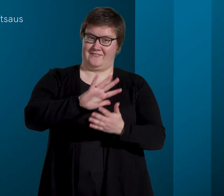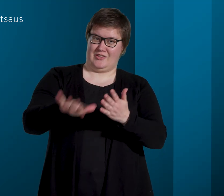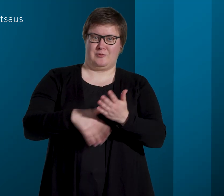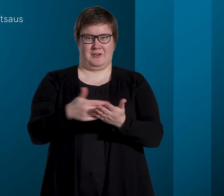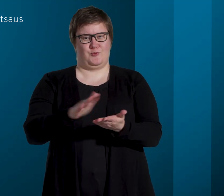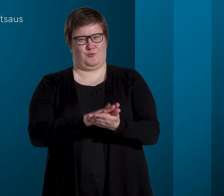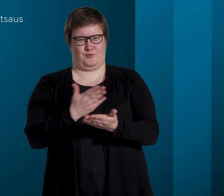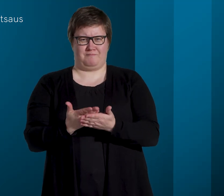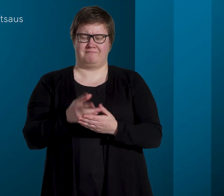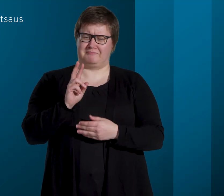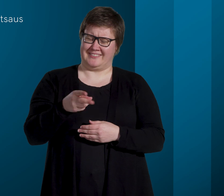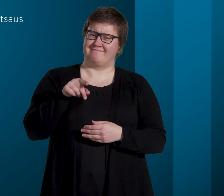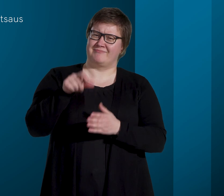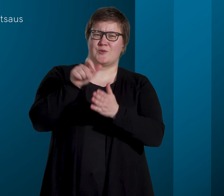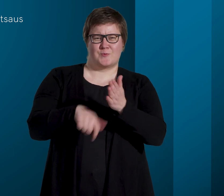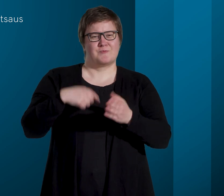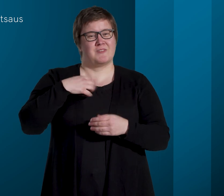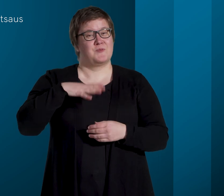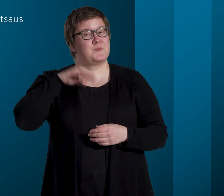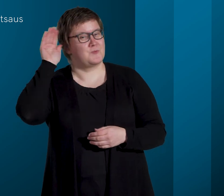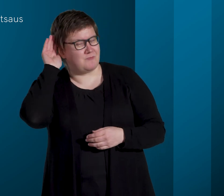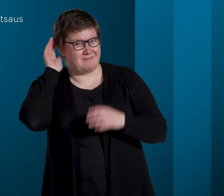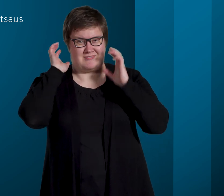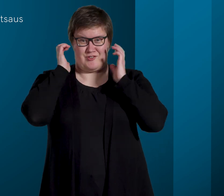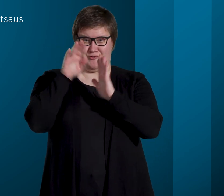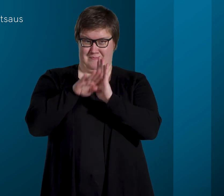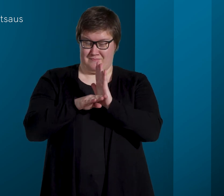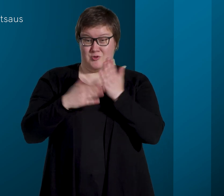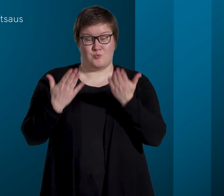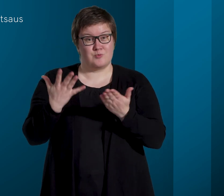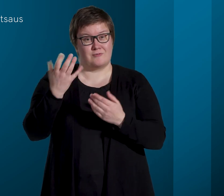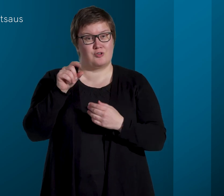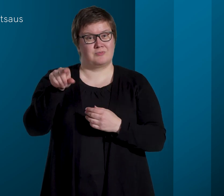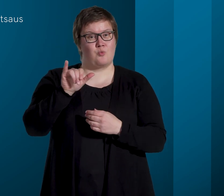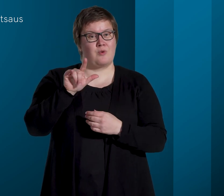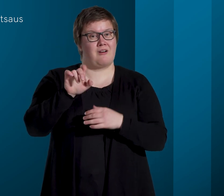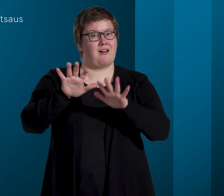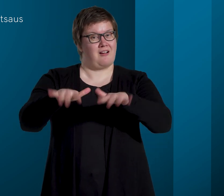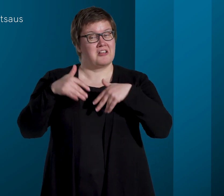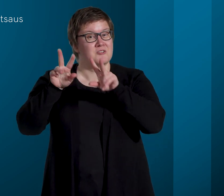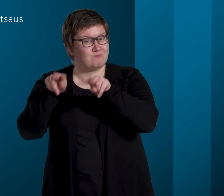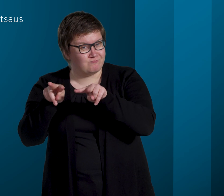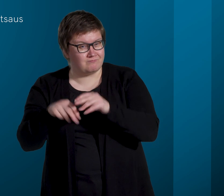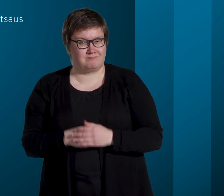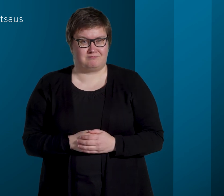Viittomakielelle tulkattu Tämän runon haluaisin kuulla -radio-ohjelma - on nyt katsottavissa Yle Areenassa.